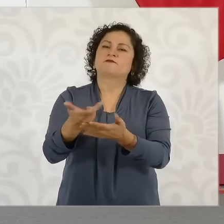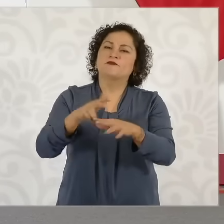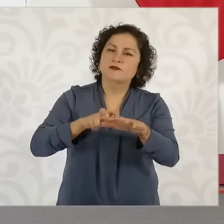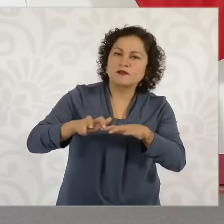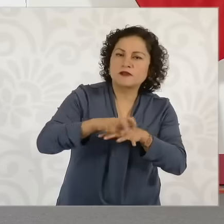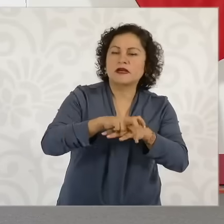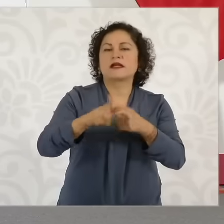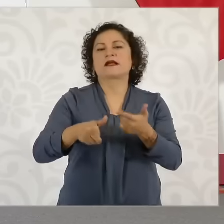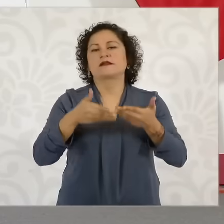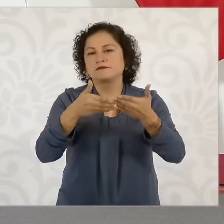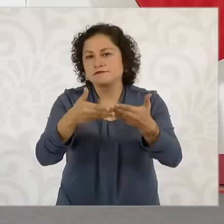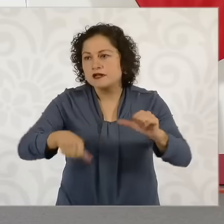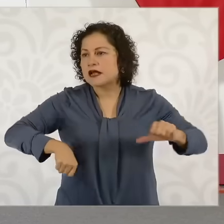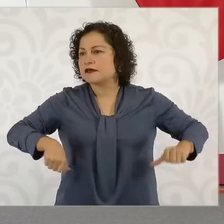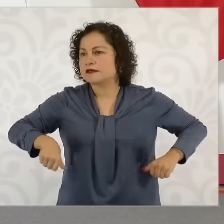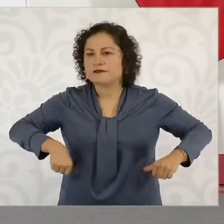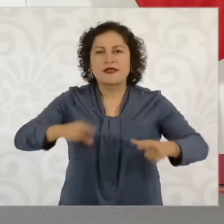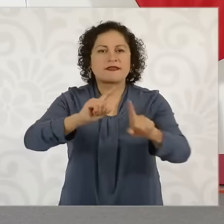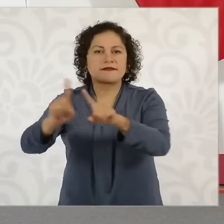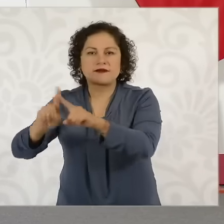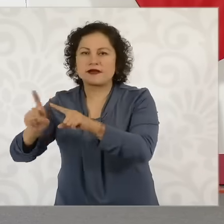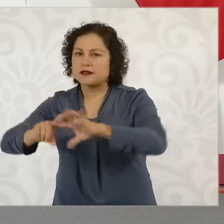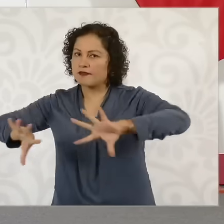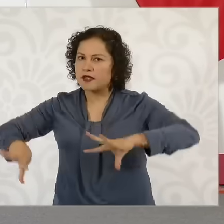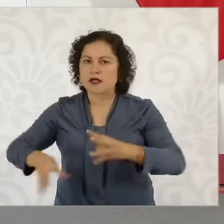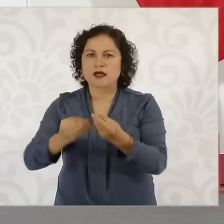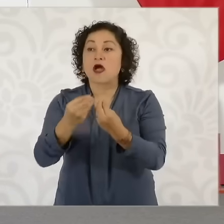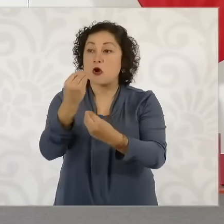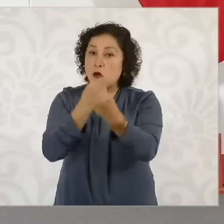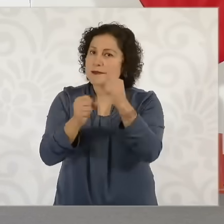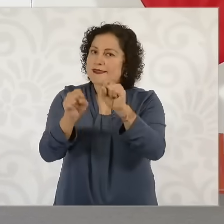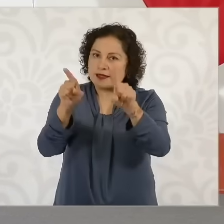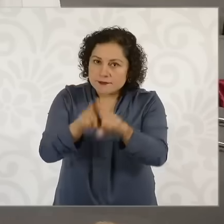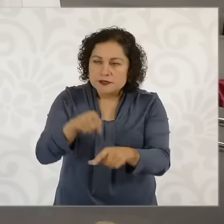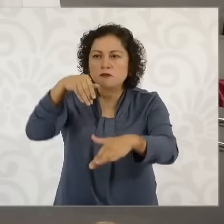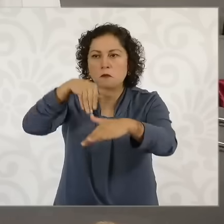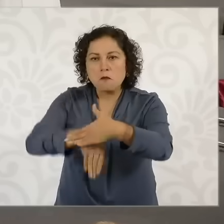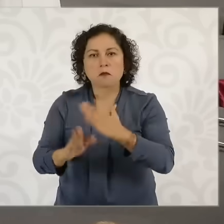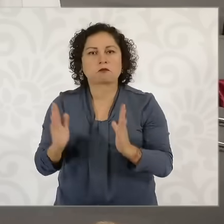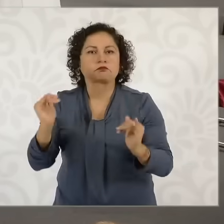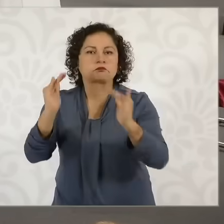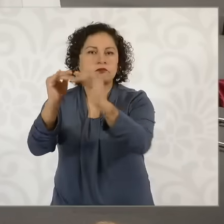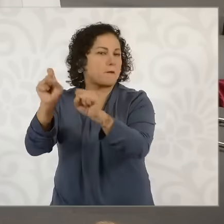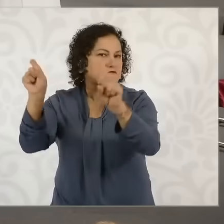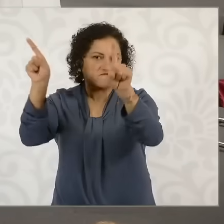los tours, snorkel, alimentos y entradas a las zonas arqueológicas, en este caso de Tulum.